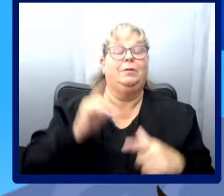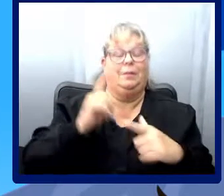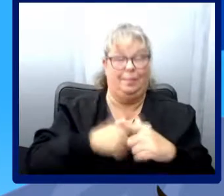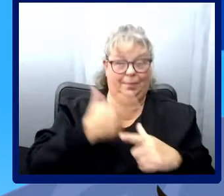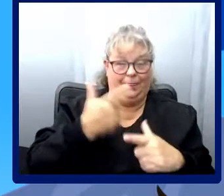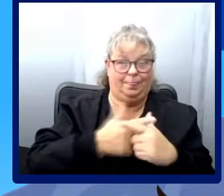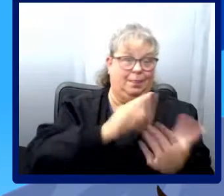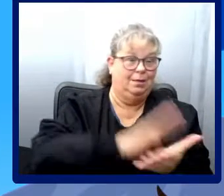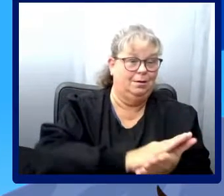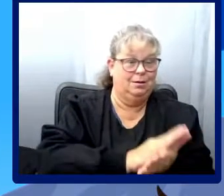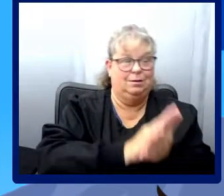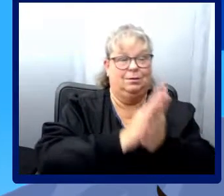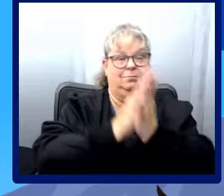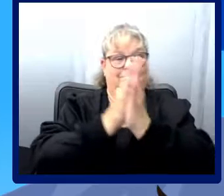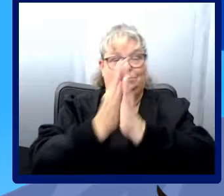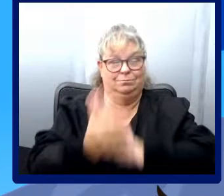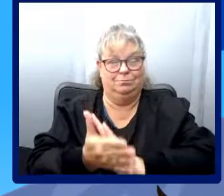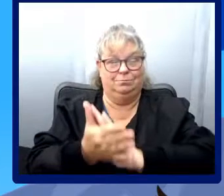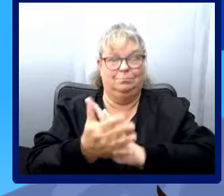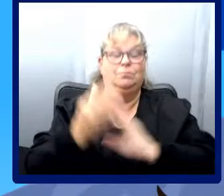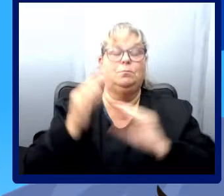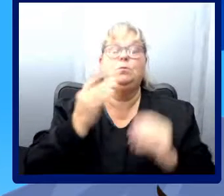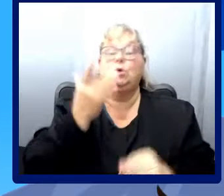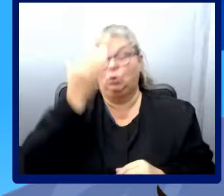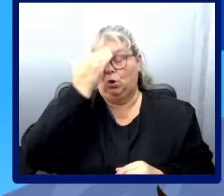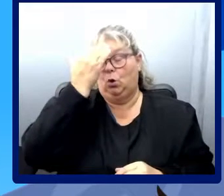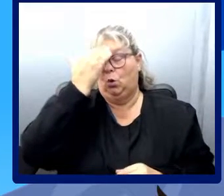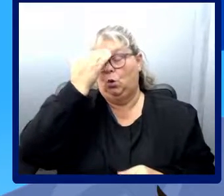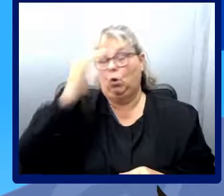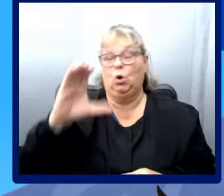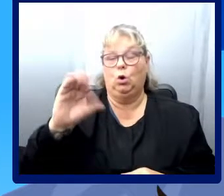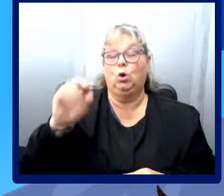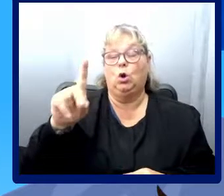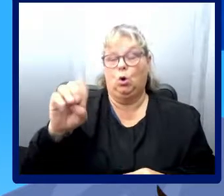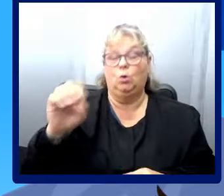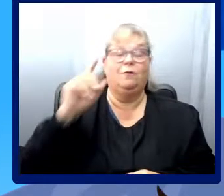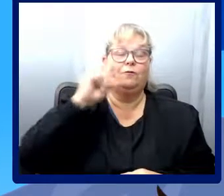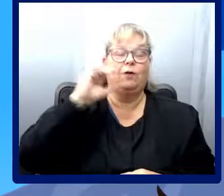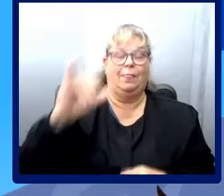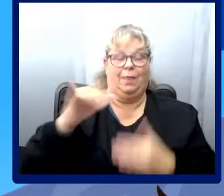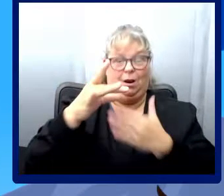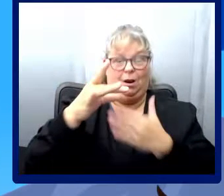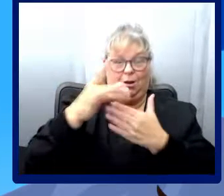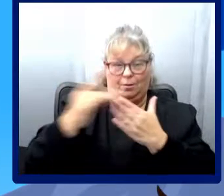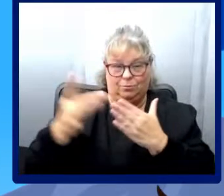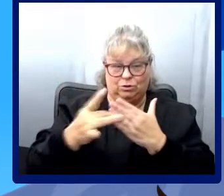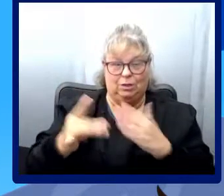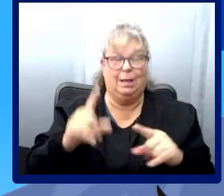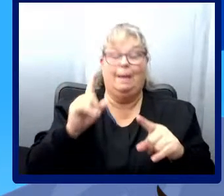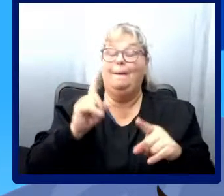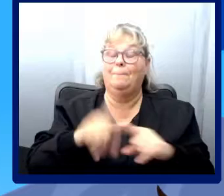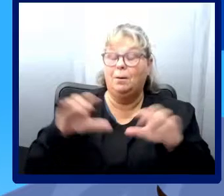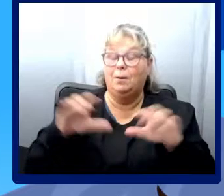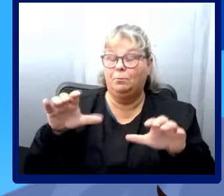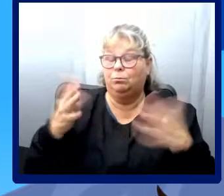se convirtió rápidamente en la opción preferida sin código para automatizar tareas dentro de la plataforma. Sin embargo, los problemas de rendimiento y las limitaciones